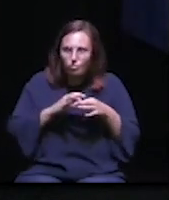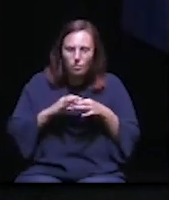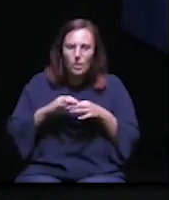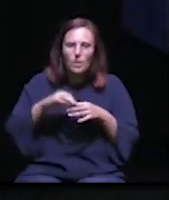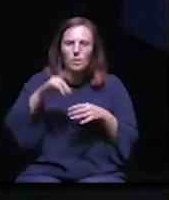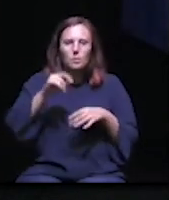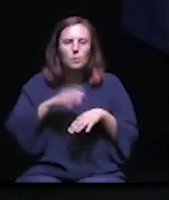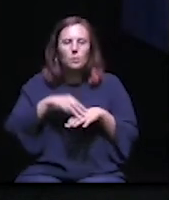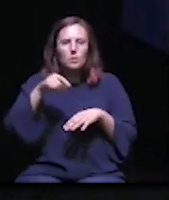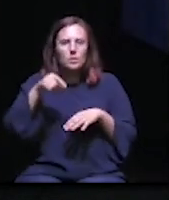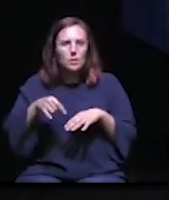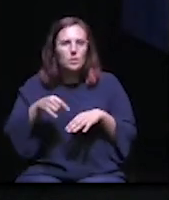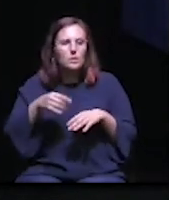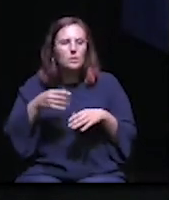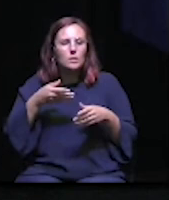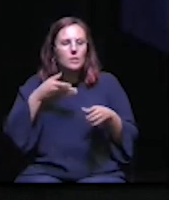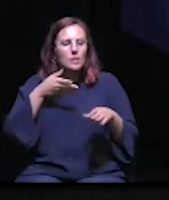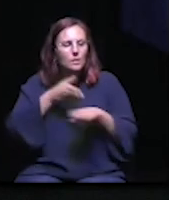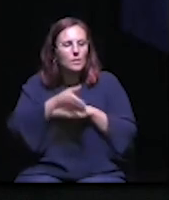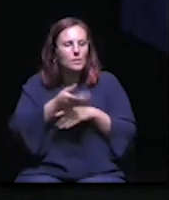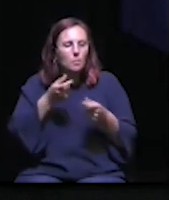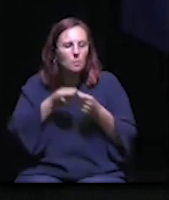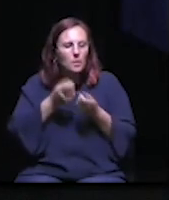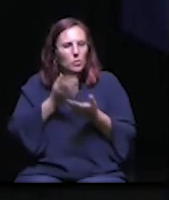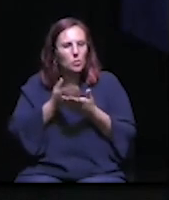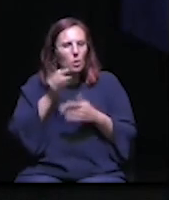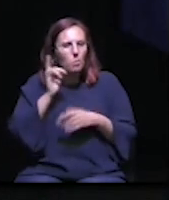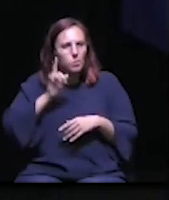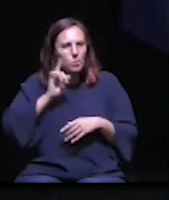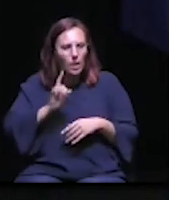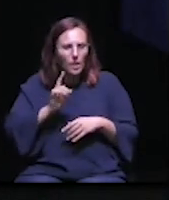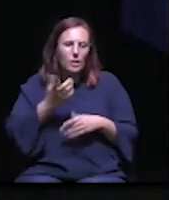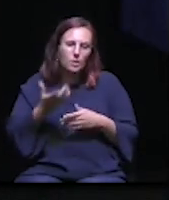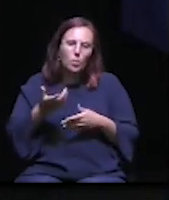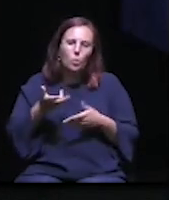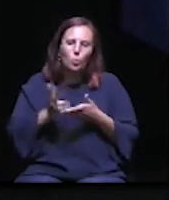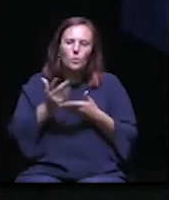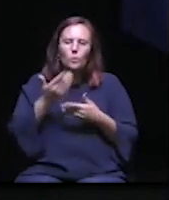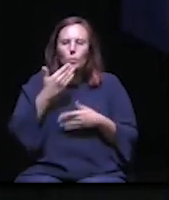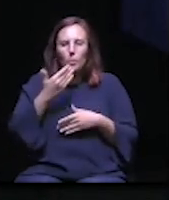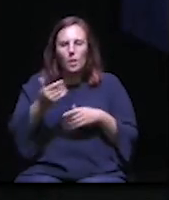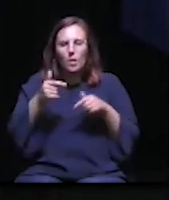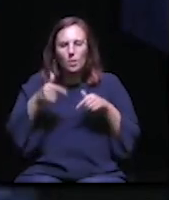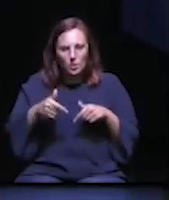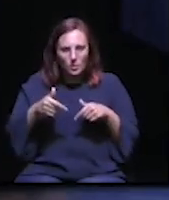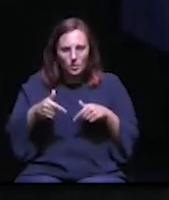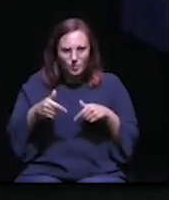a intervenção junto às escolas é tão importante. E por isso, o apelo do LIVRE de hoje é que se atue já, que o próximo ano letivo